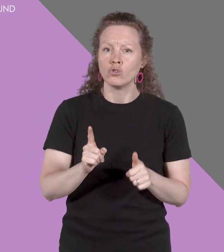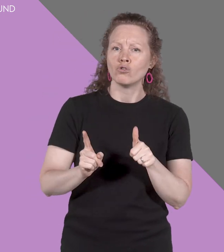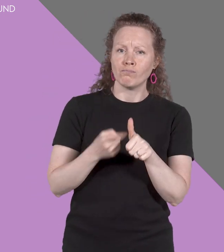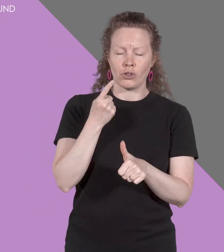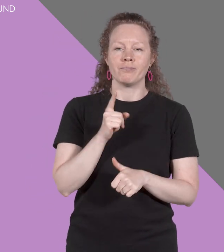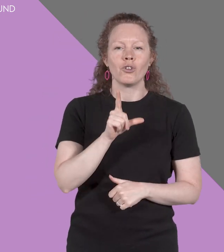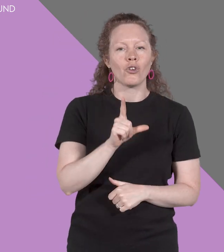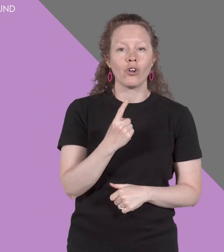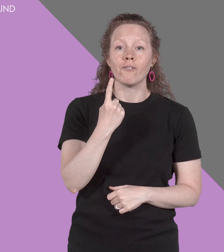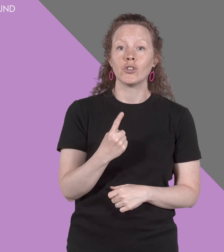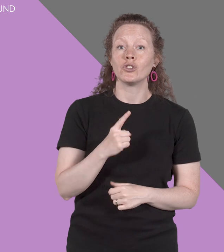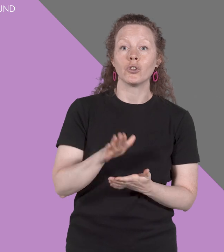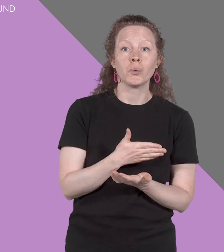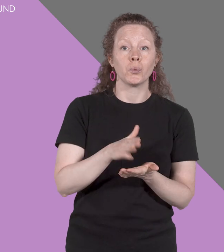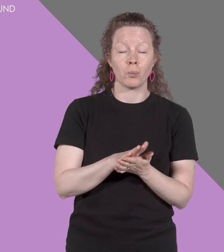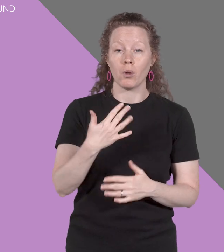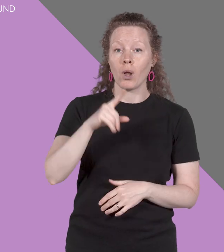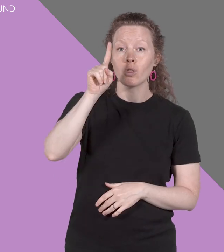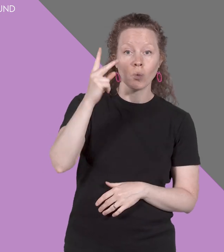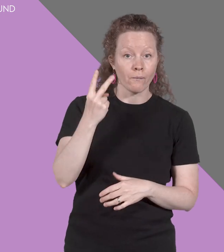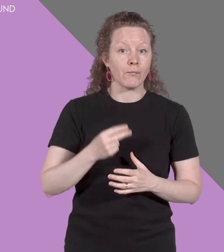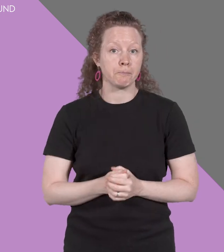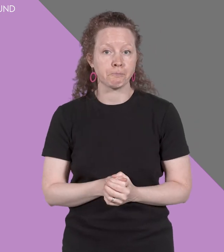Marschen ordnas lördagen den 1.7 med start klockan 12, -